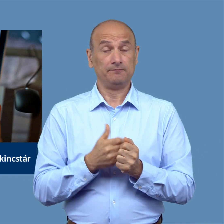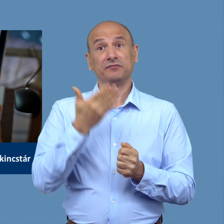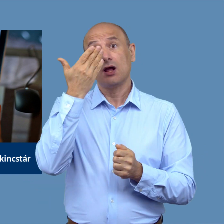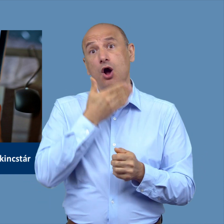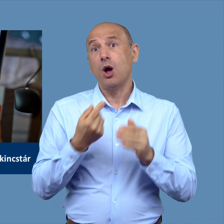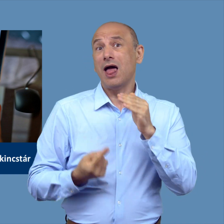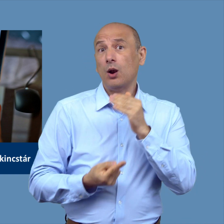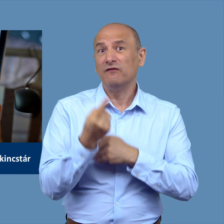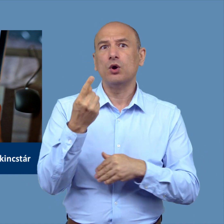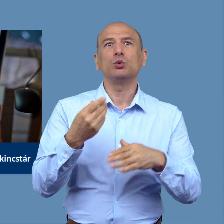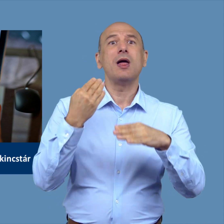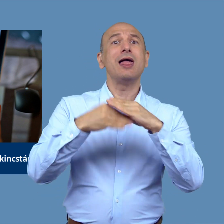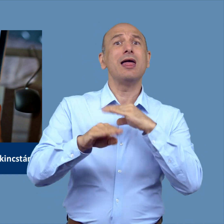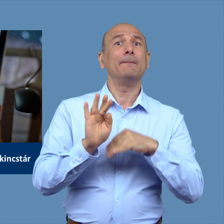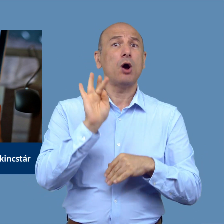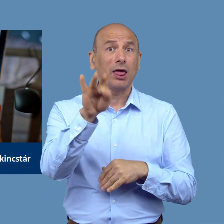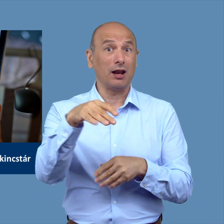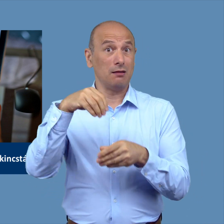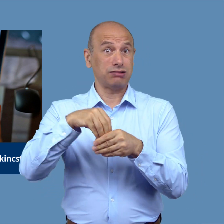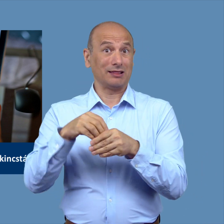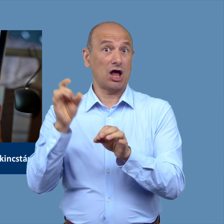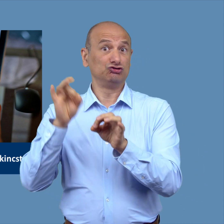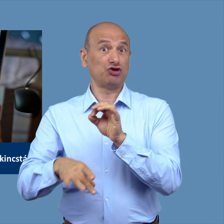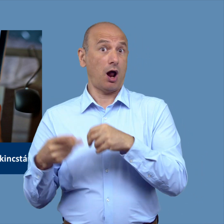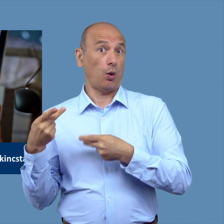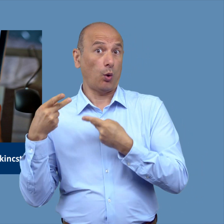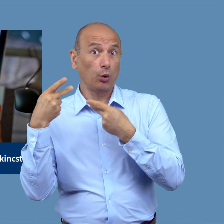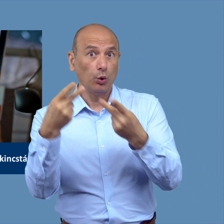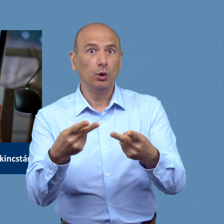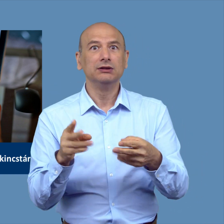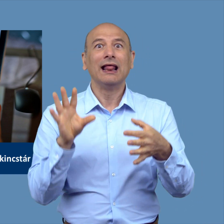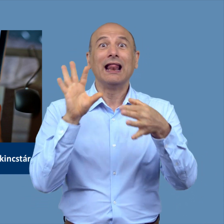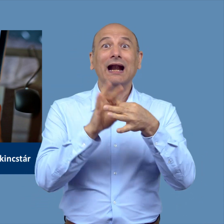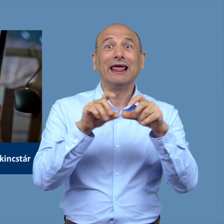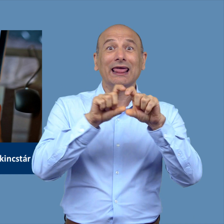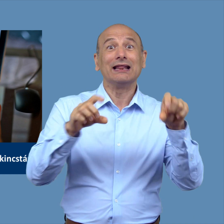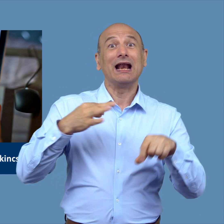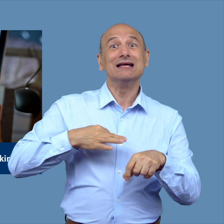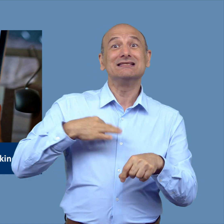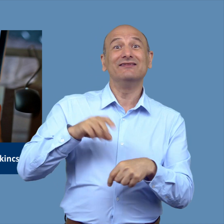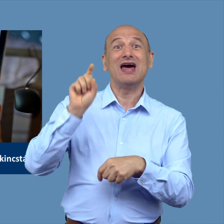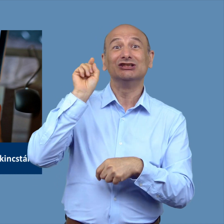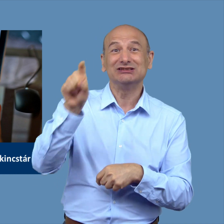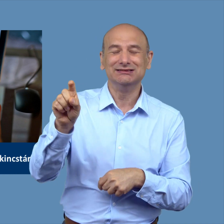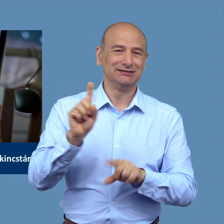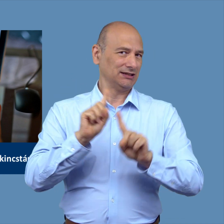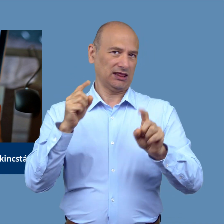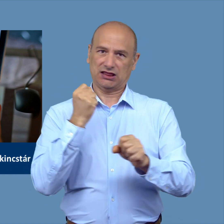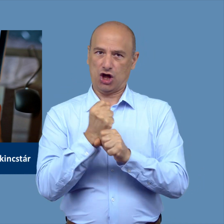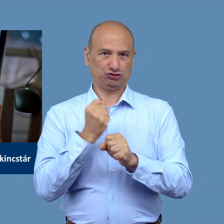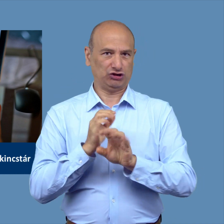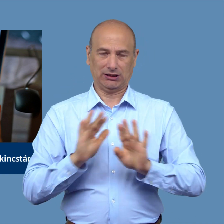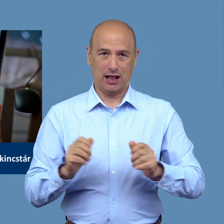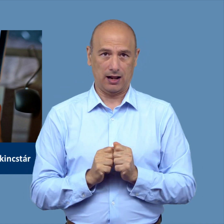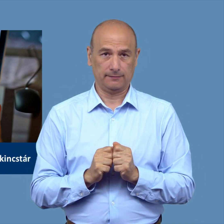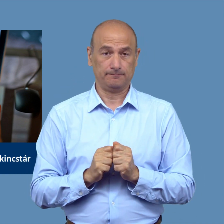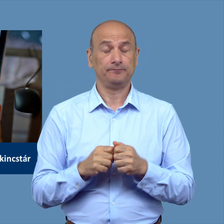egyéb úton (pl. e-mail üzenetben) kapott linkre kattintva soha ne adja meg belépési adatait.